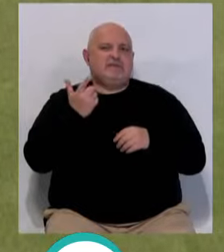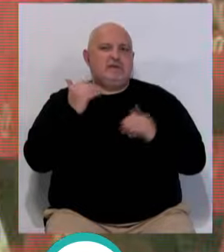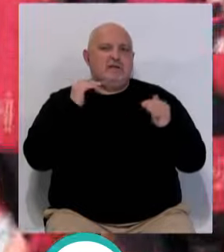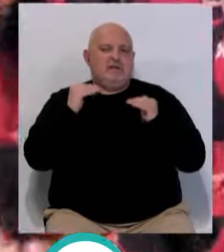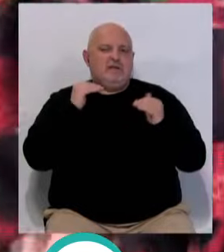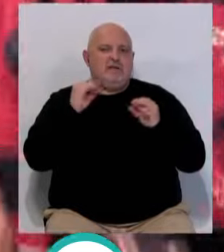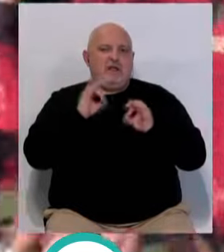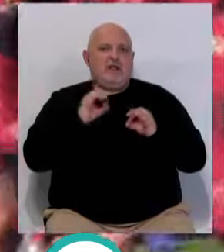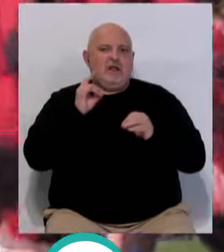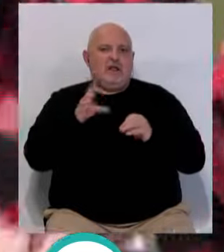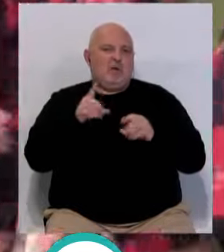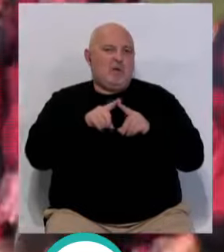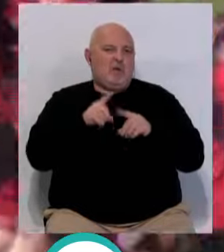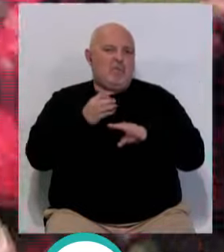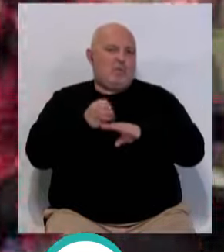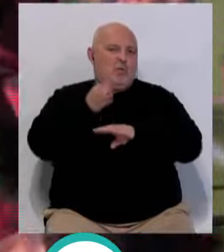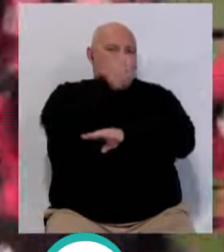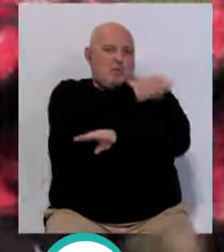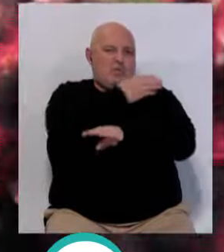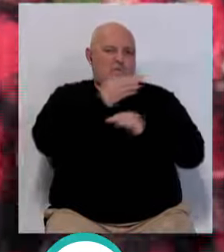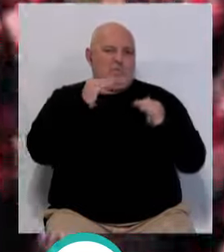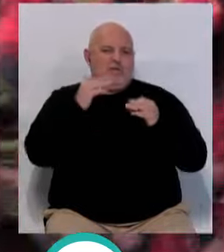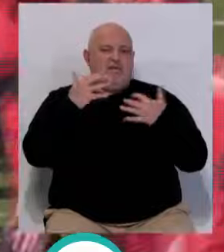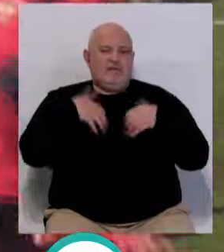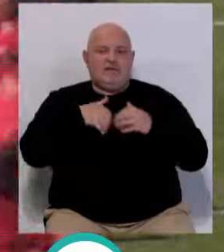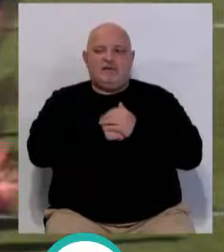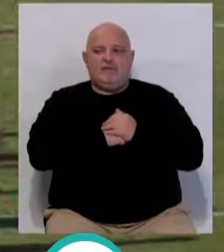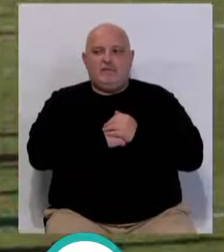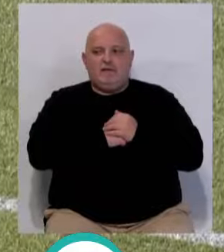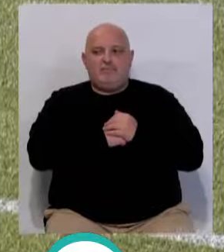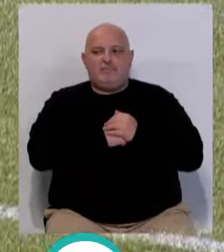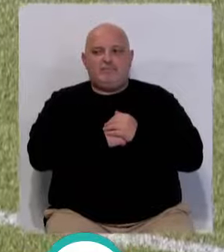que no está haciendo tanto como hacía en las últimas del beti pero que que está ahí no está